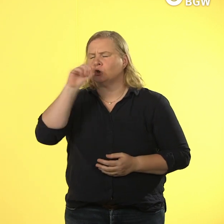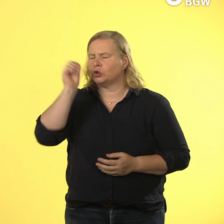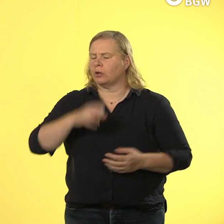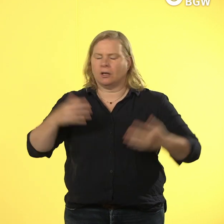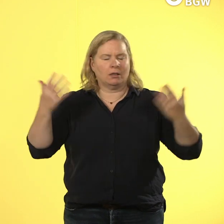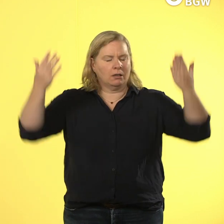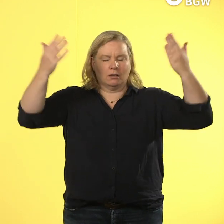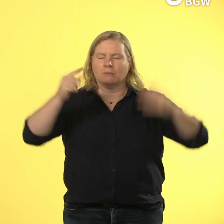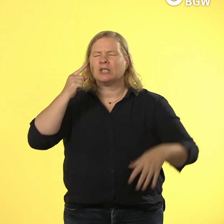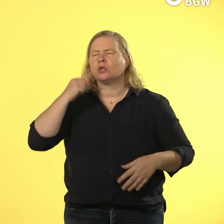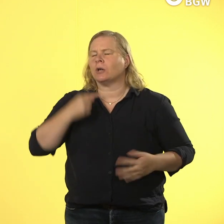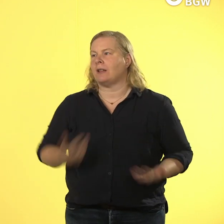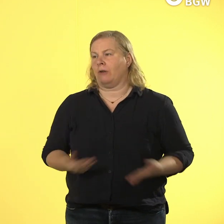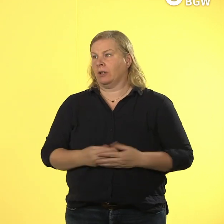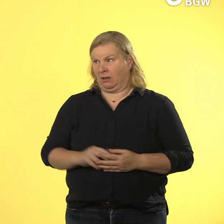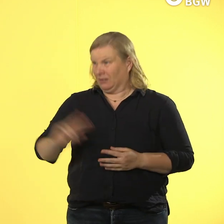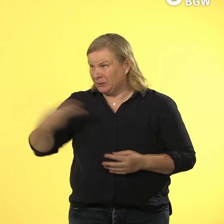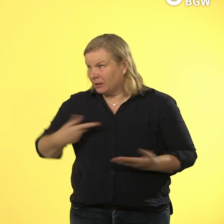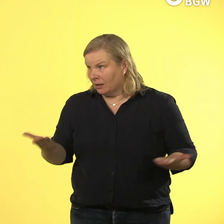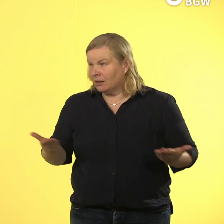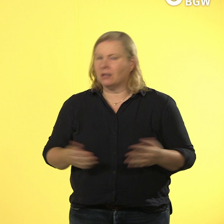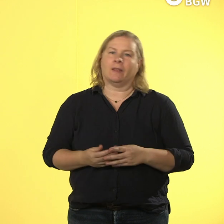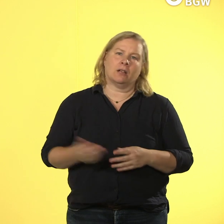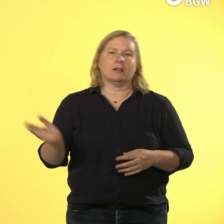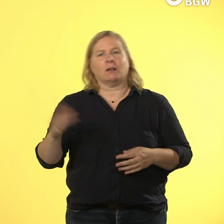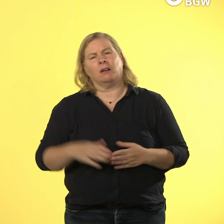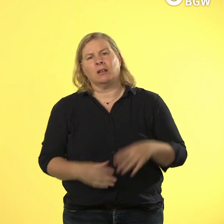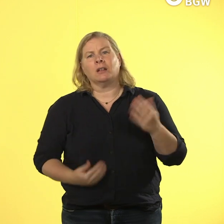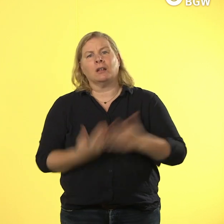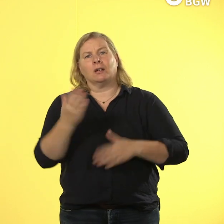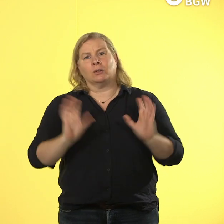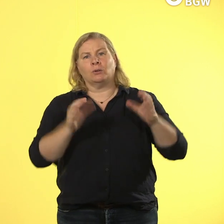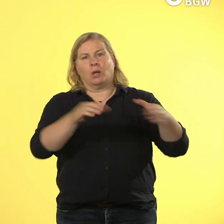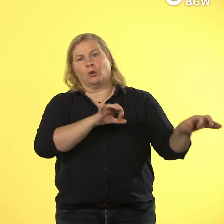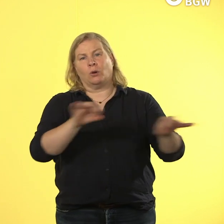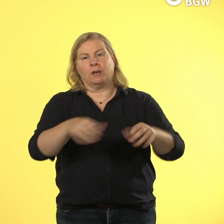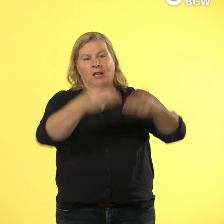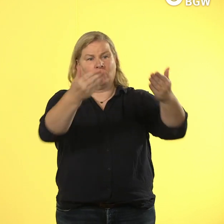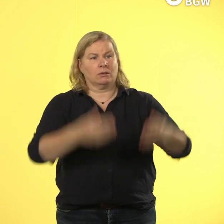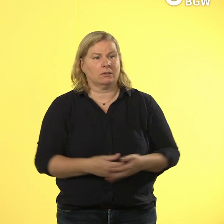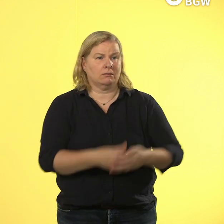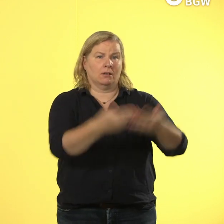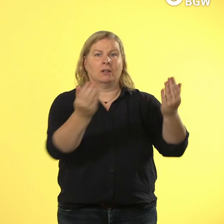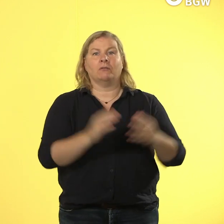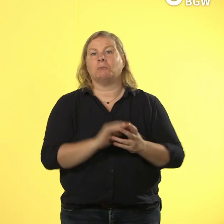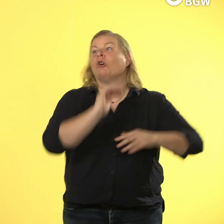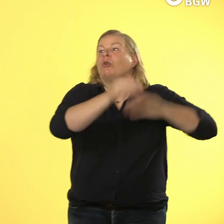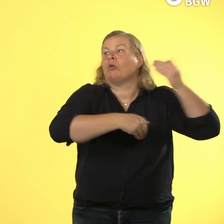Dass die neue Gruppenleitung dieser Weichkuschelpädagogik da das Wort redet. Und jetzt müssen wir noch Assistentin sein neuerdings.